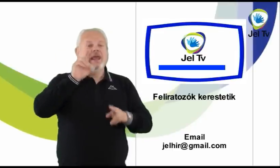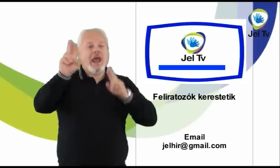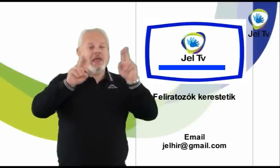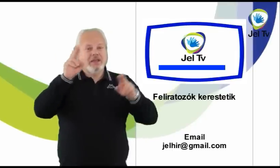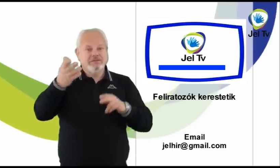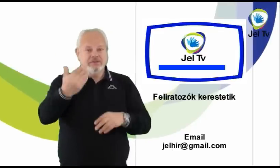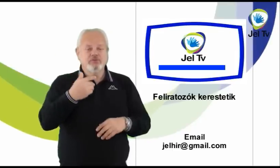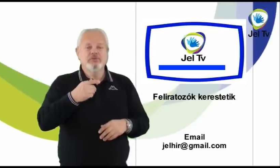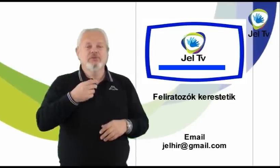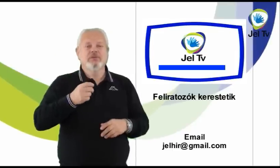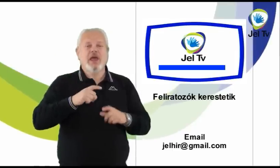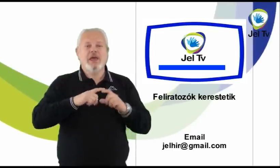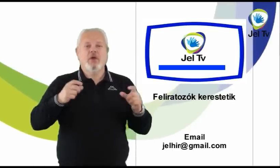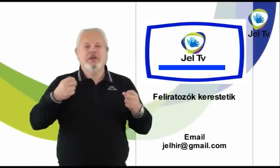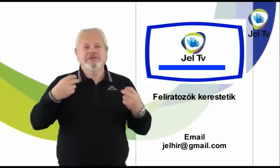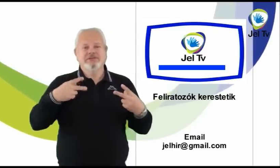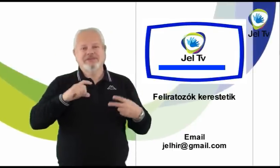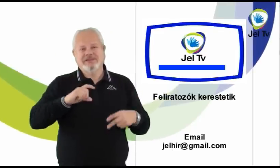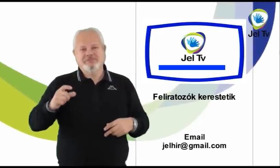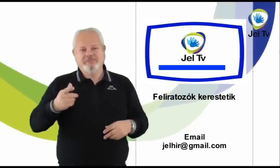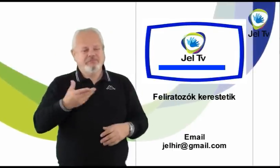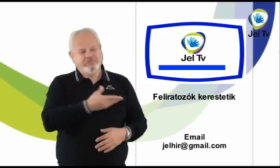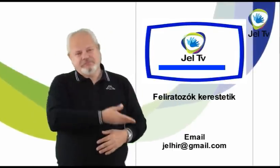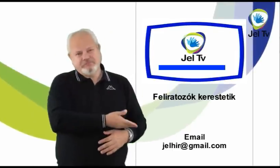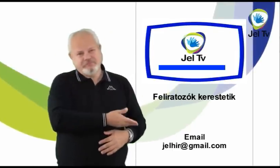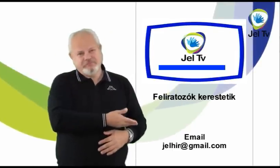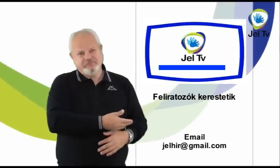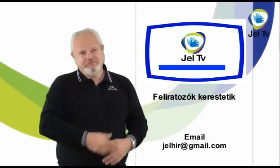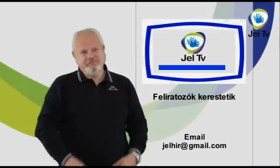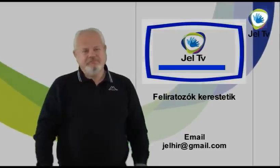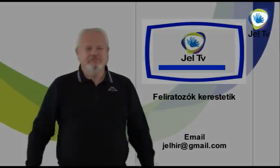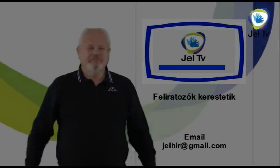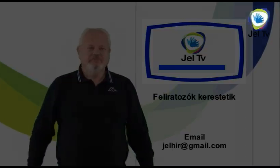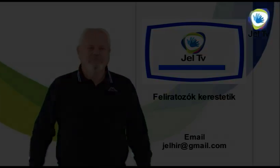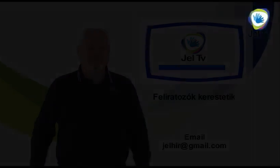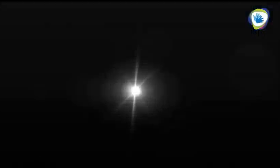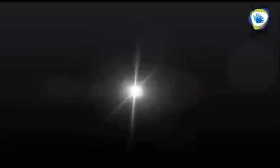A jelentkezéseket erre az email címre küldjék el. Köszönjük!